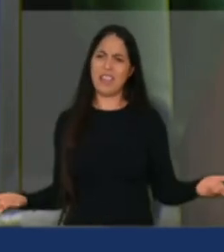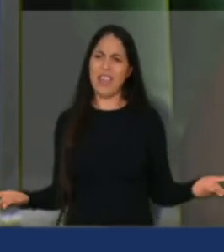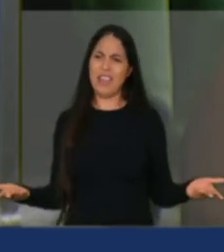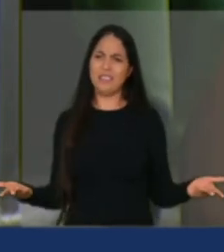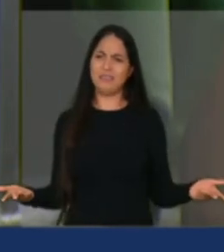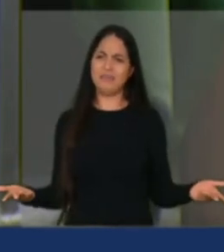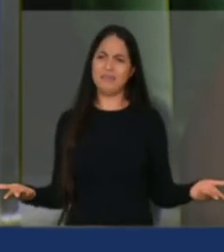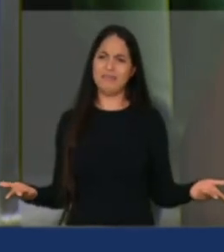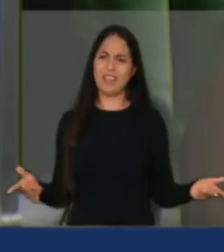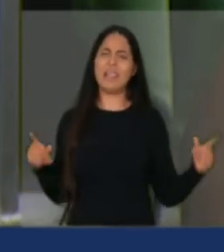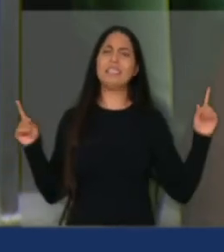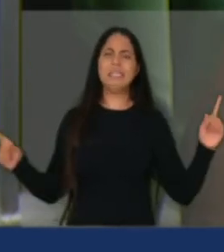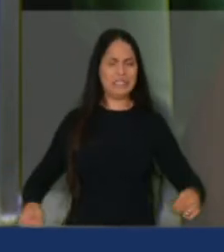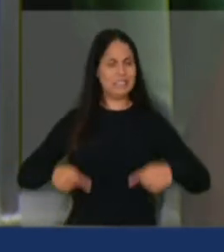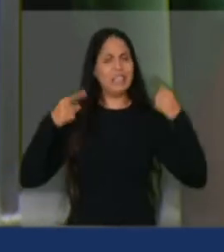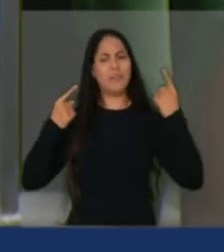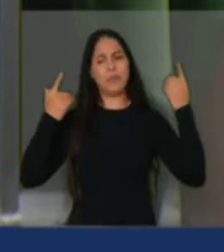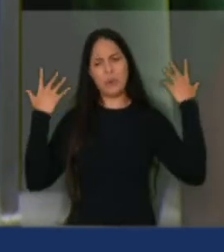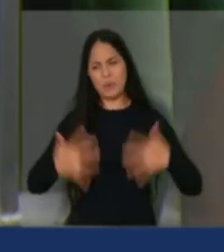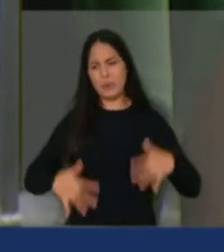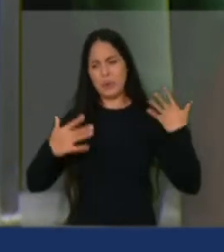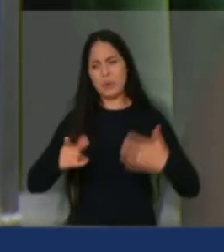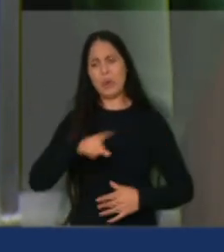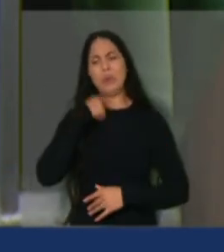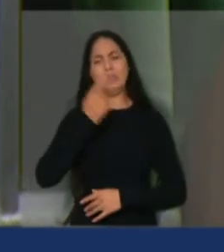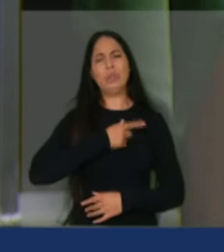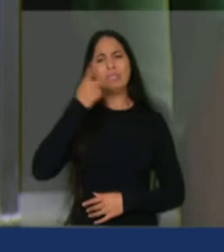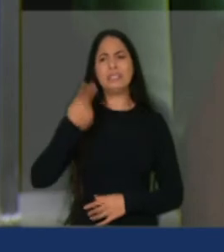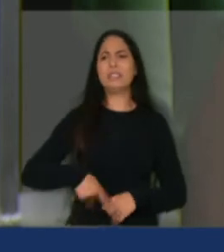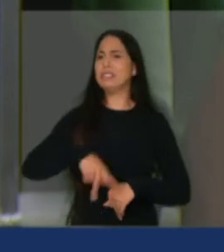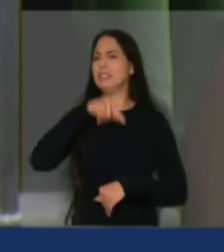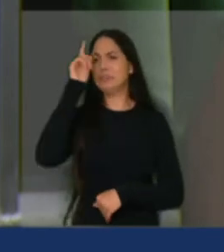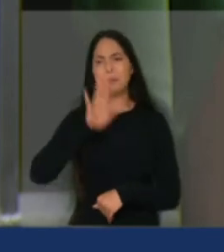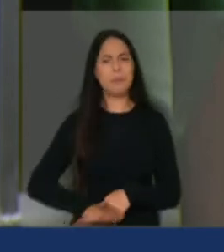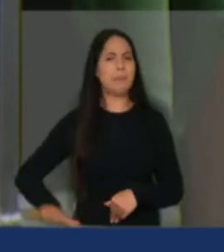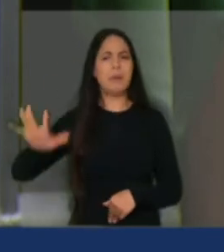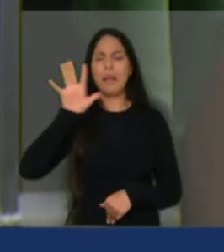É UM DESAFIO AO BRASIL, NÃO DEIXAR QUE ESTE VOTO IMPRESSO ACONTEÇA, PORQUE... COM